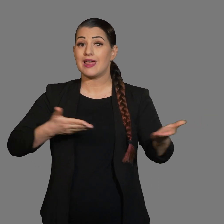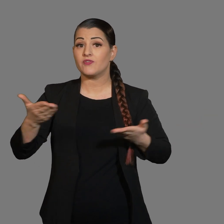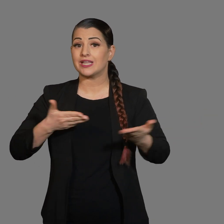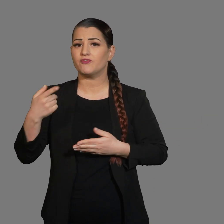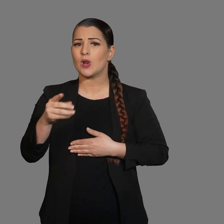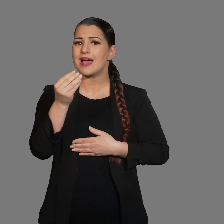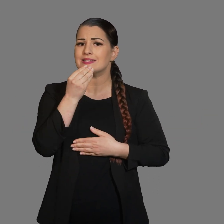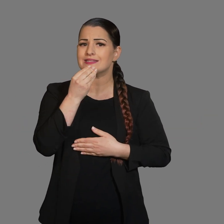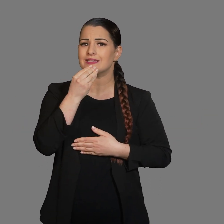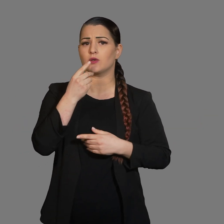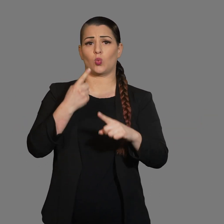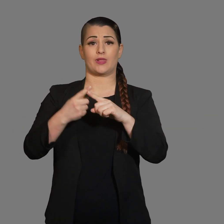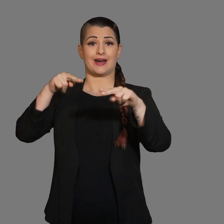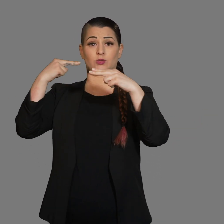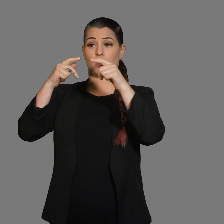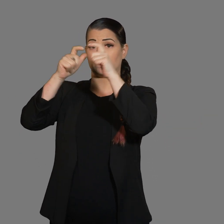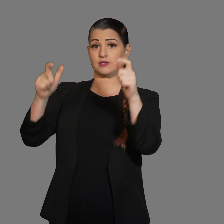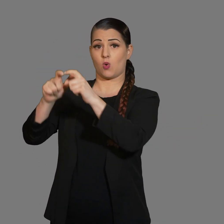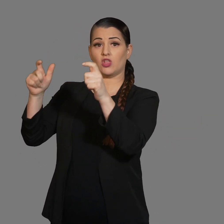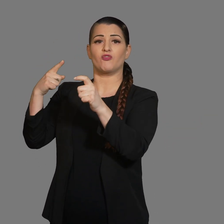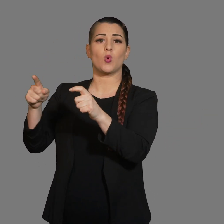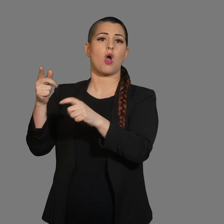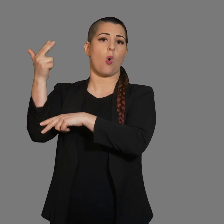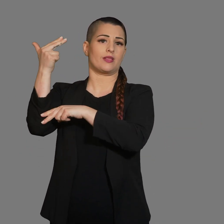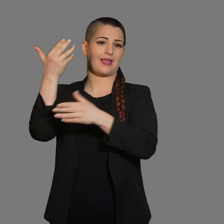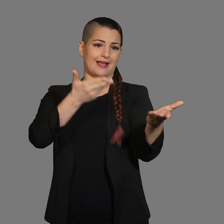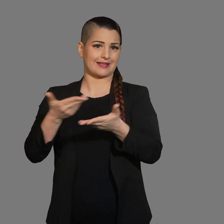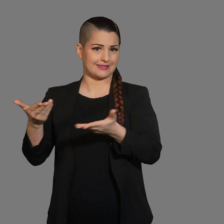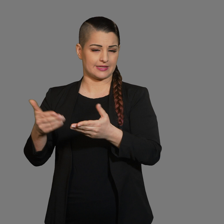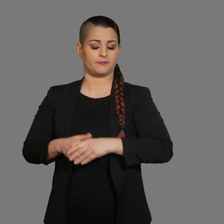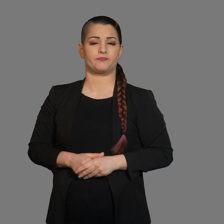Lieferdienste für Mahlzeiten und Restaurationsbetriebe für Hotelgäste